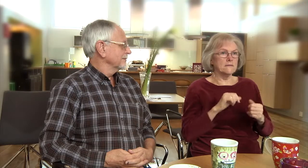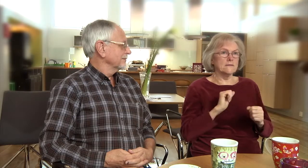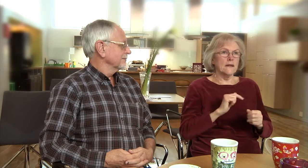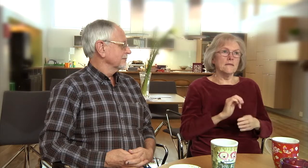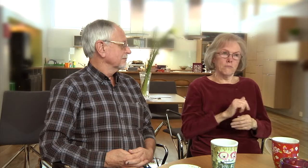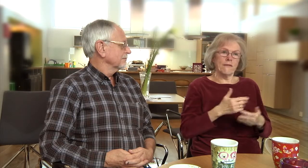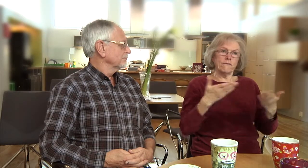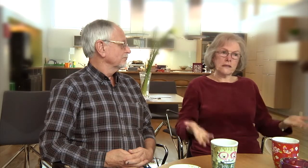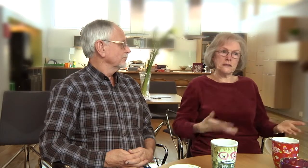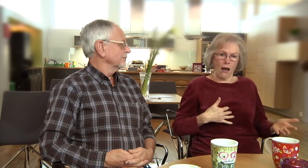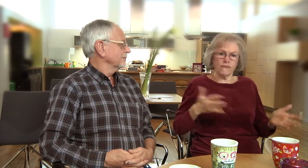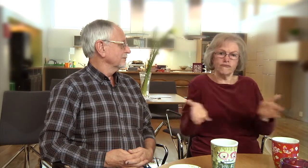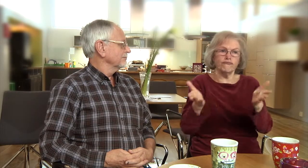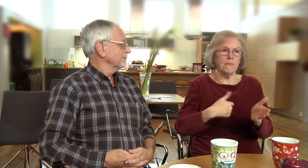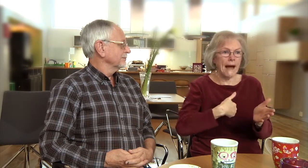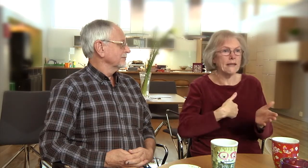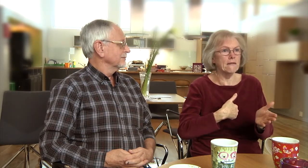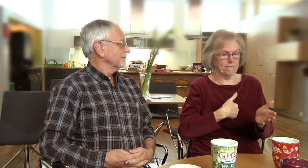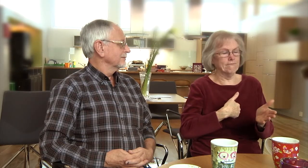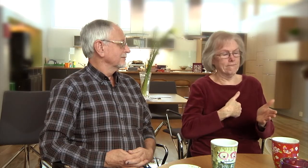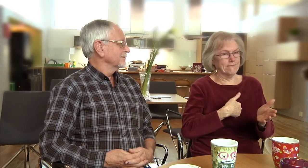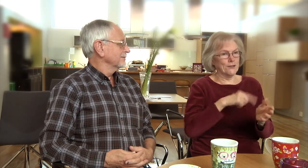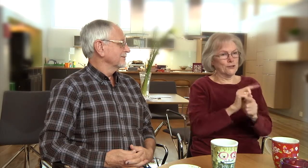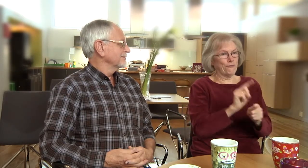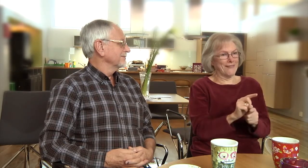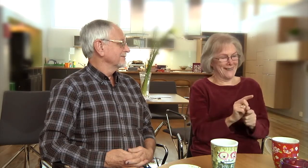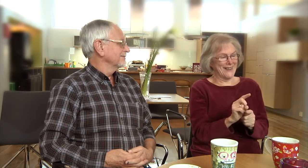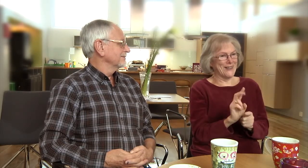Han ville ikke gråte, men vise at han var sterk og støttet meg.